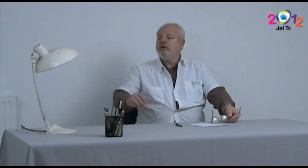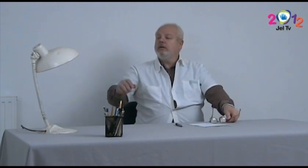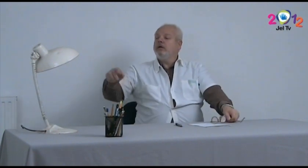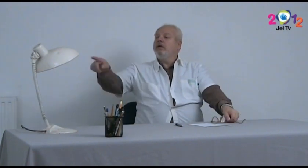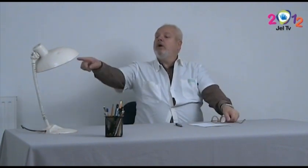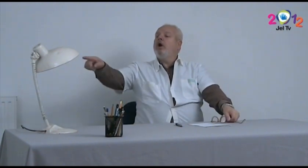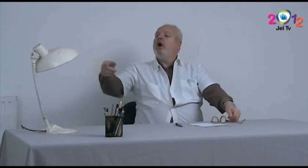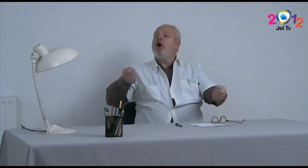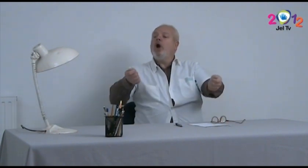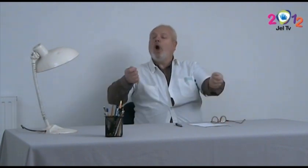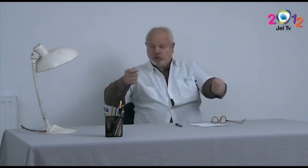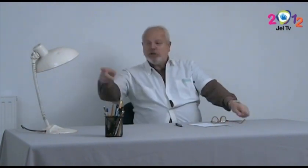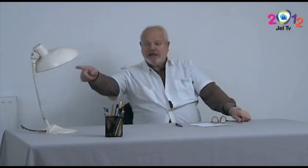Kocsis a neved?